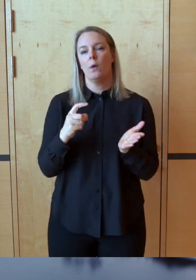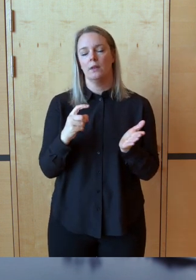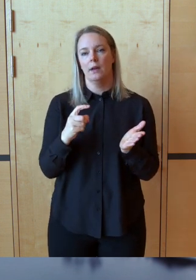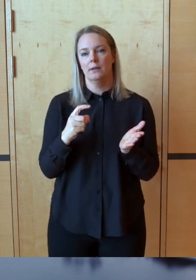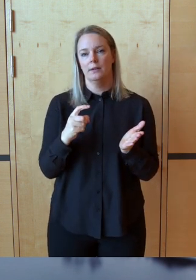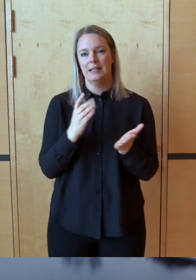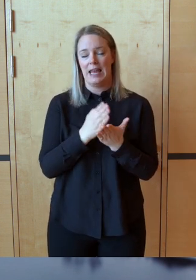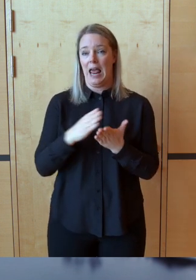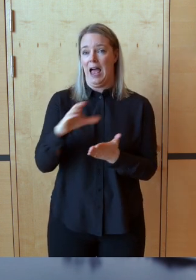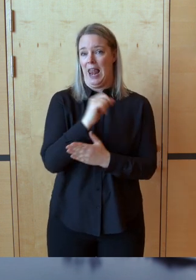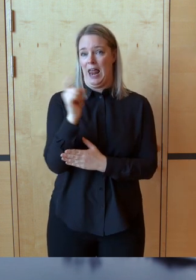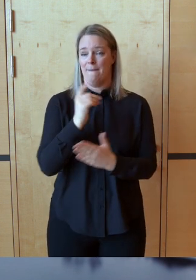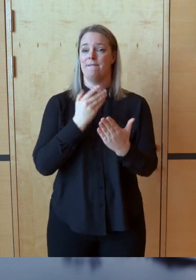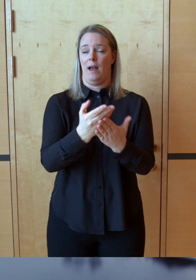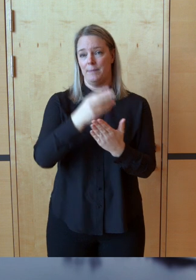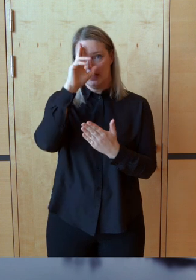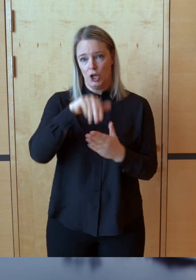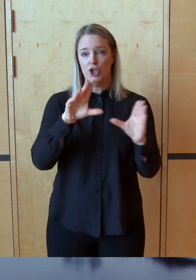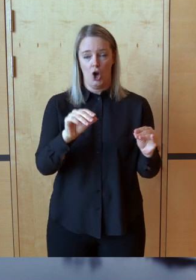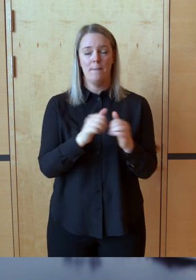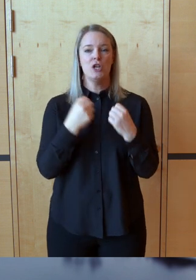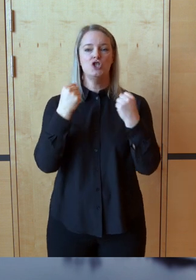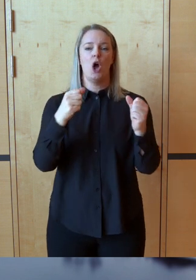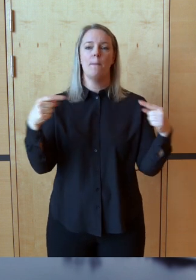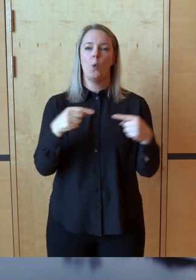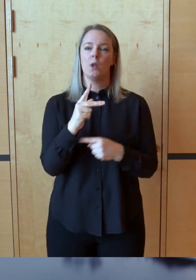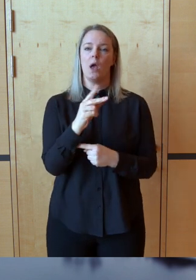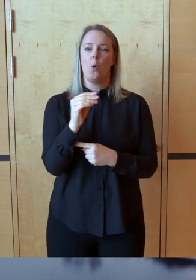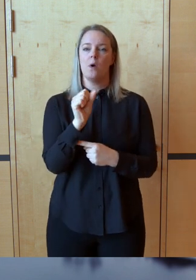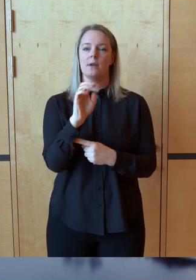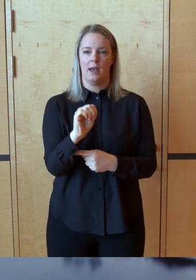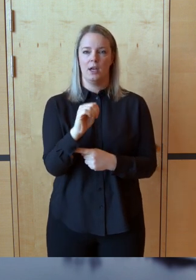Till stan Mot Kåge så säger man att man ska bli deltidskår